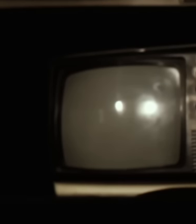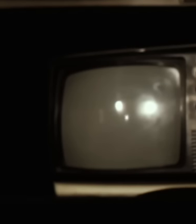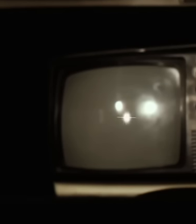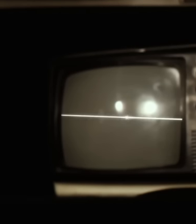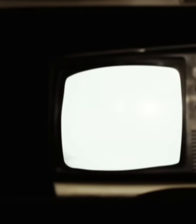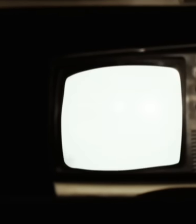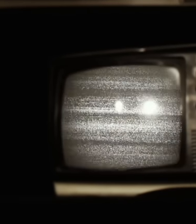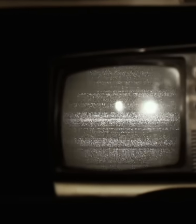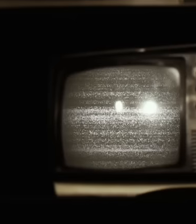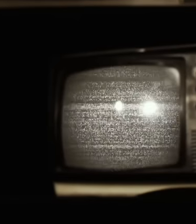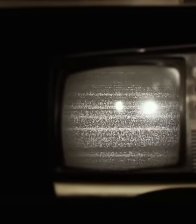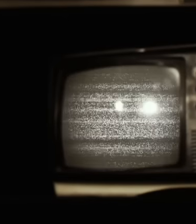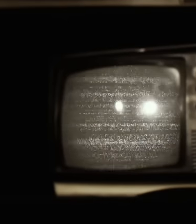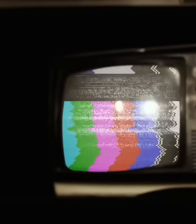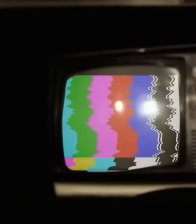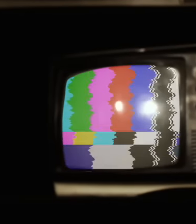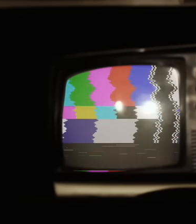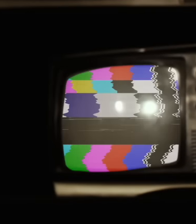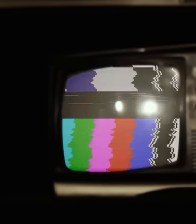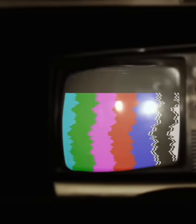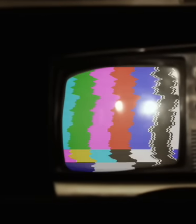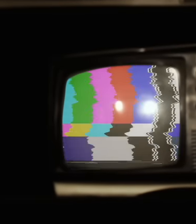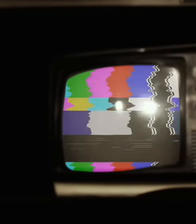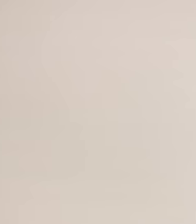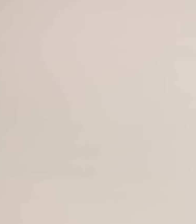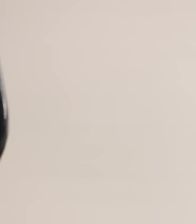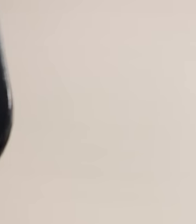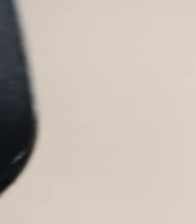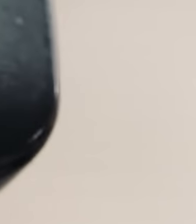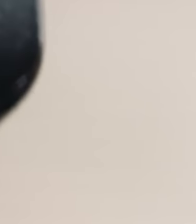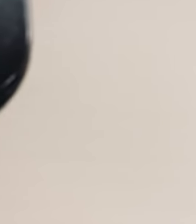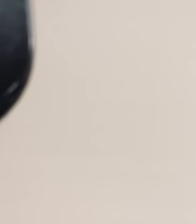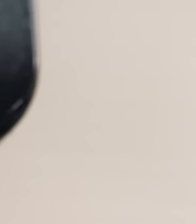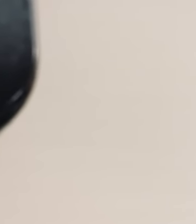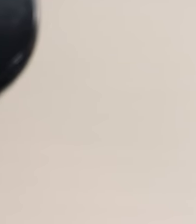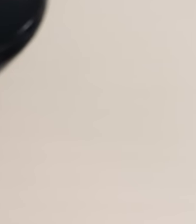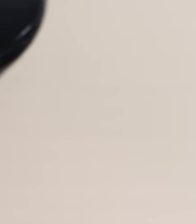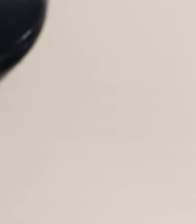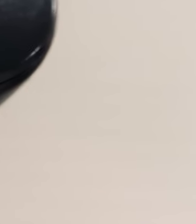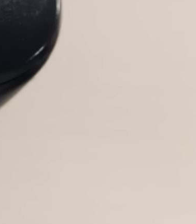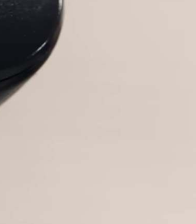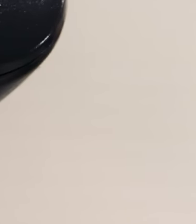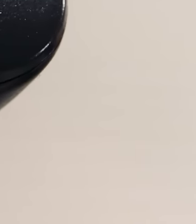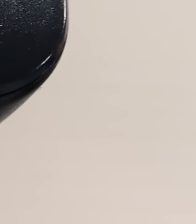El panorama de los medios de comunicación en México ha dado un giro de 180 gr. Los famosos